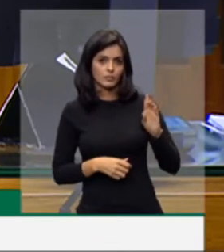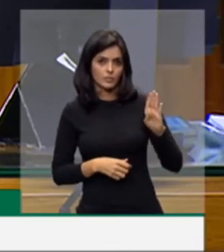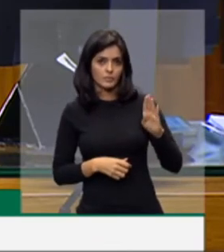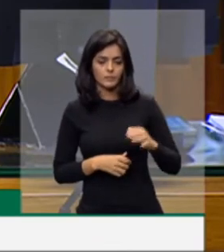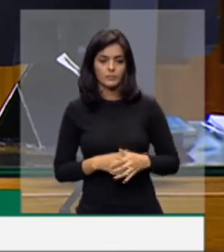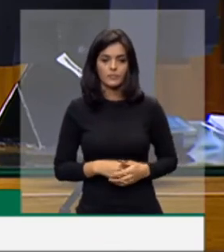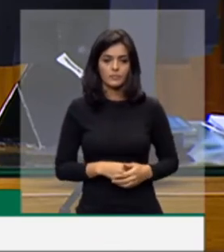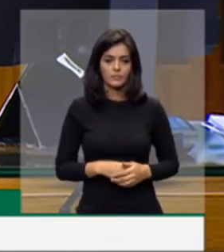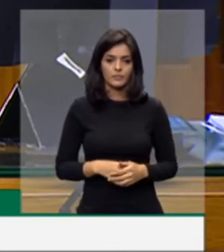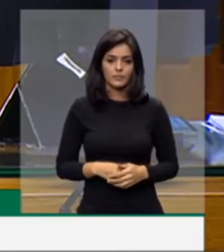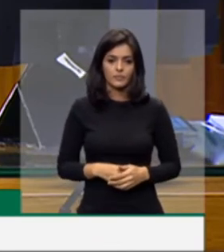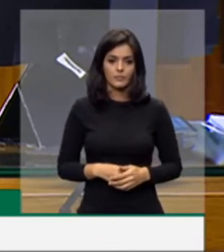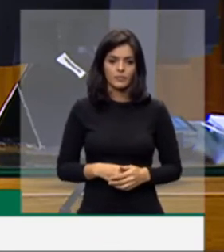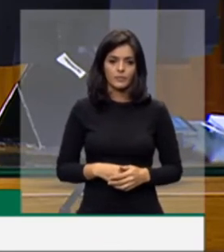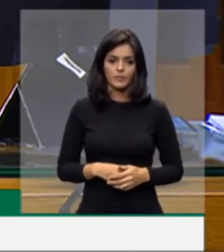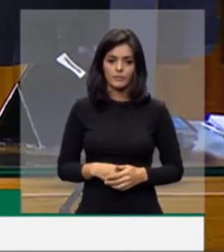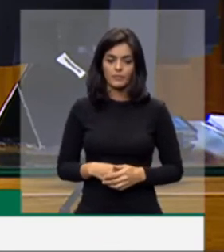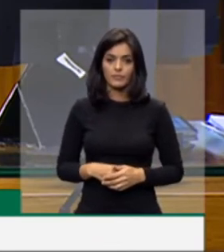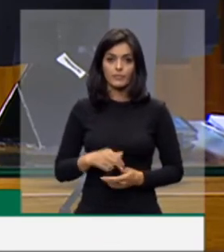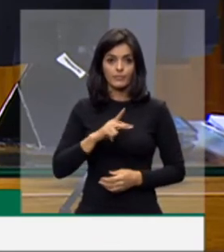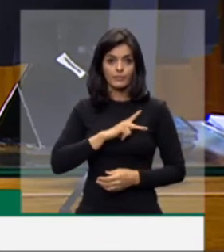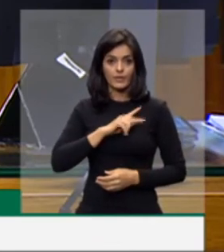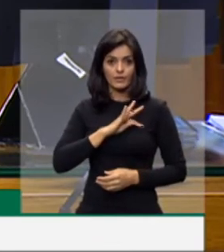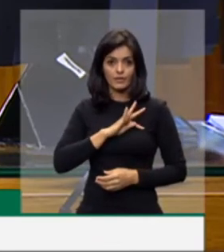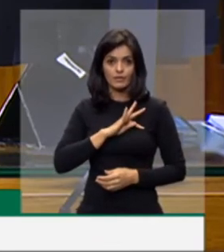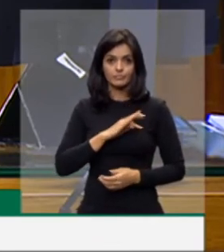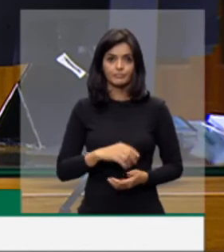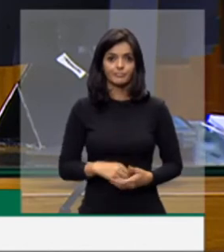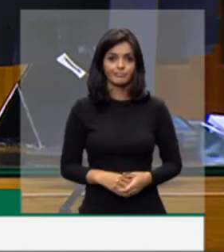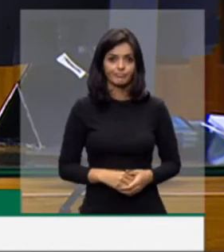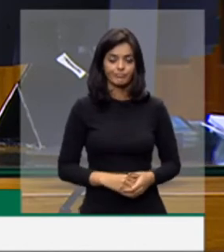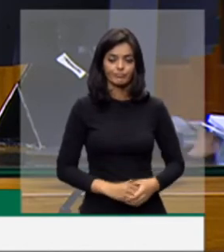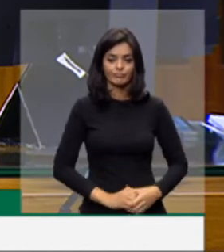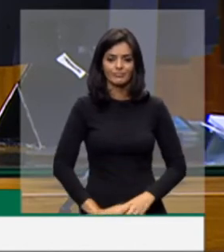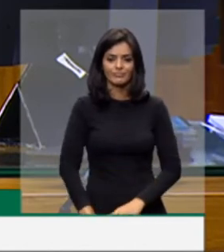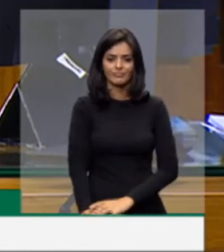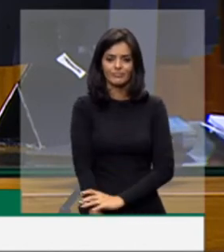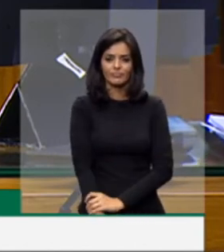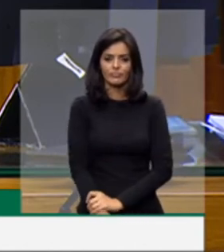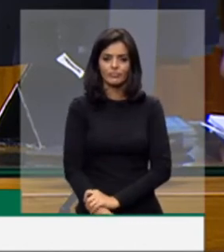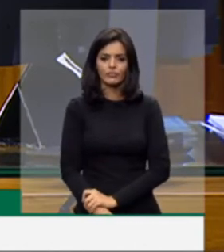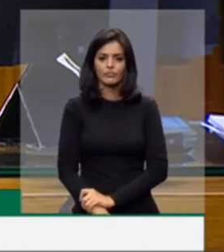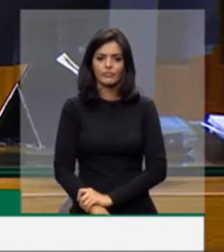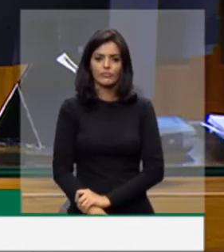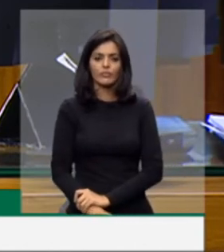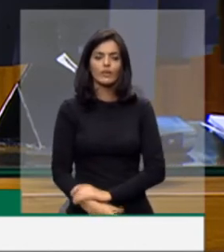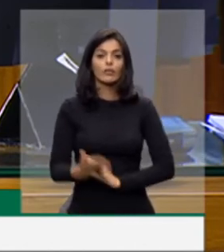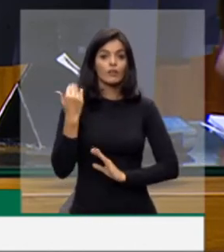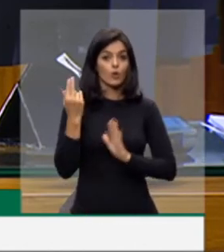MDB? PSD? REPUBLICANOS? -- [DEPUTADO]: REPUBLICANOS VOTA SIM, PRESIDENTE. [PRESIDENTE]: PSDB? PT?